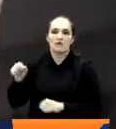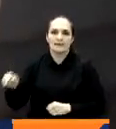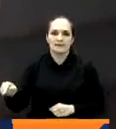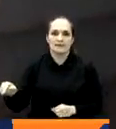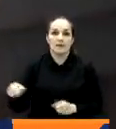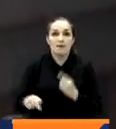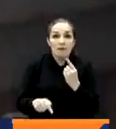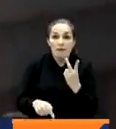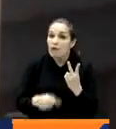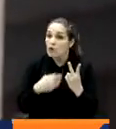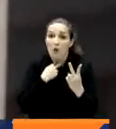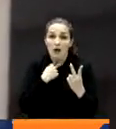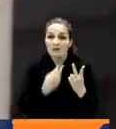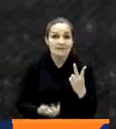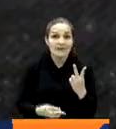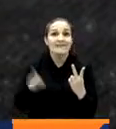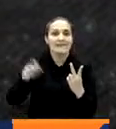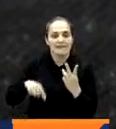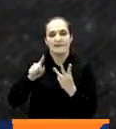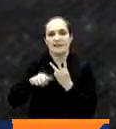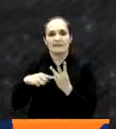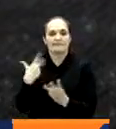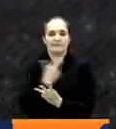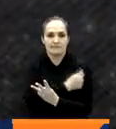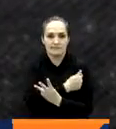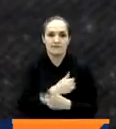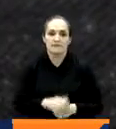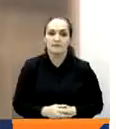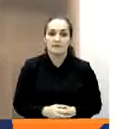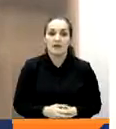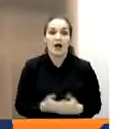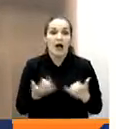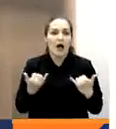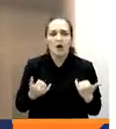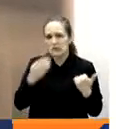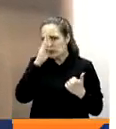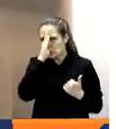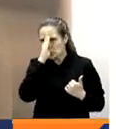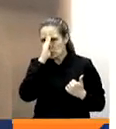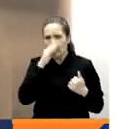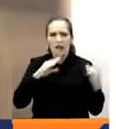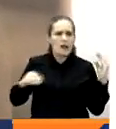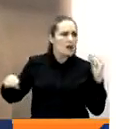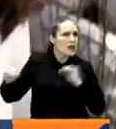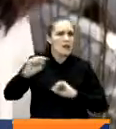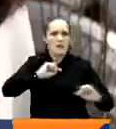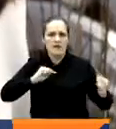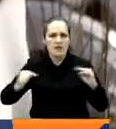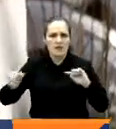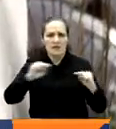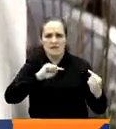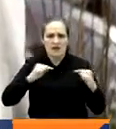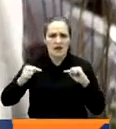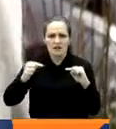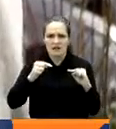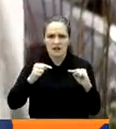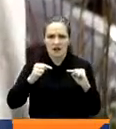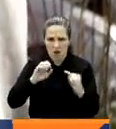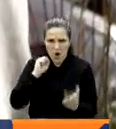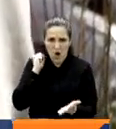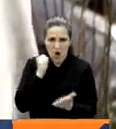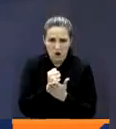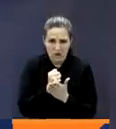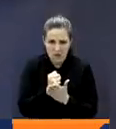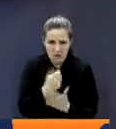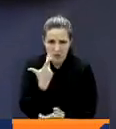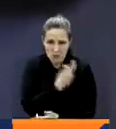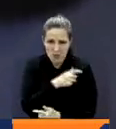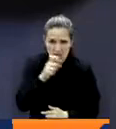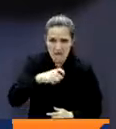en espacios interiores, si existe algo transversal